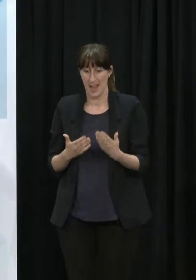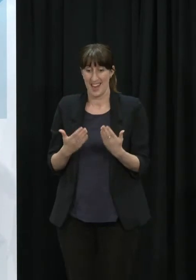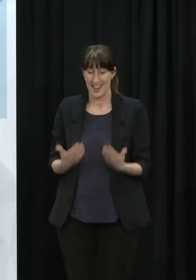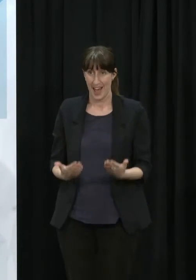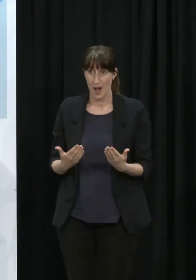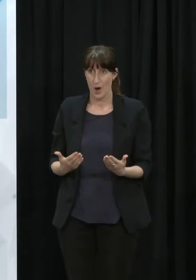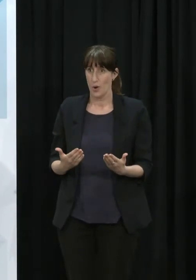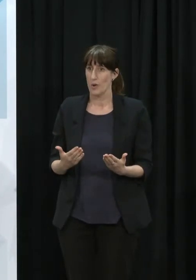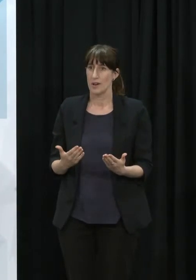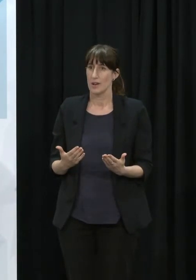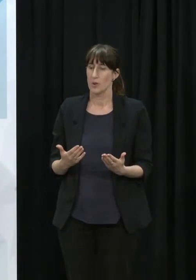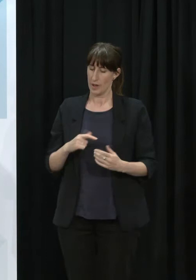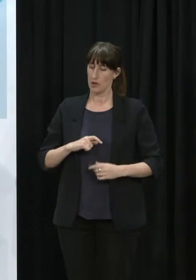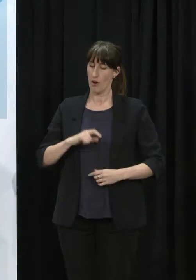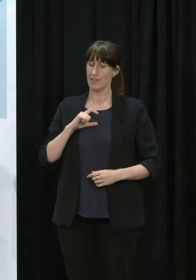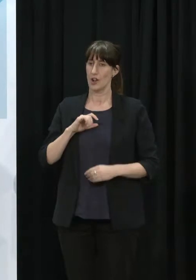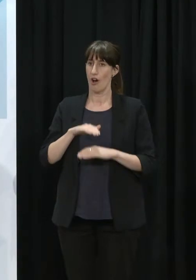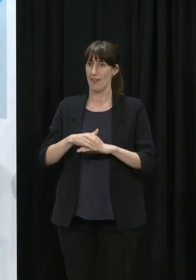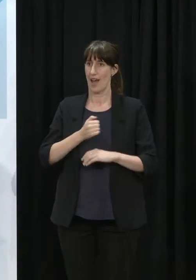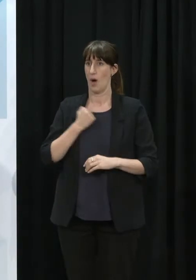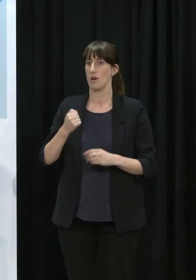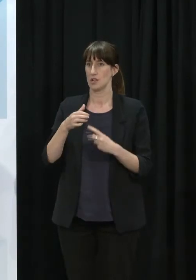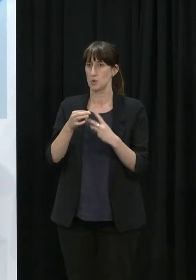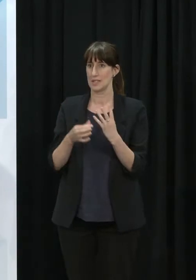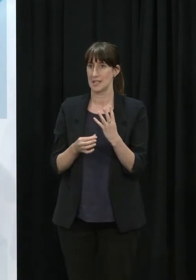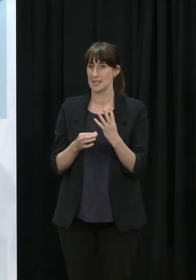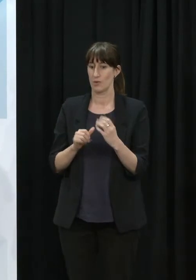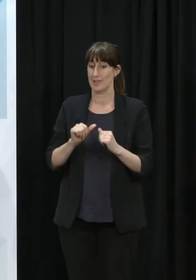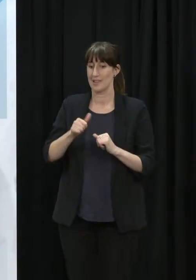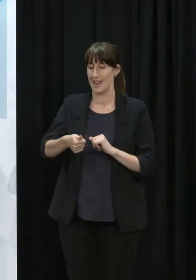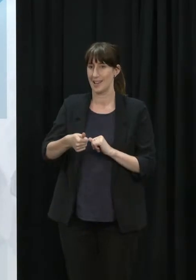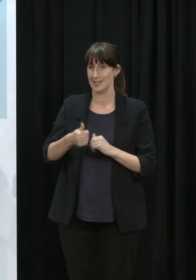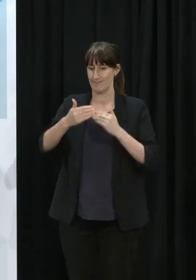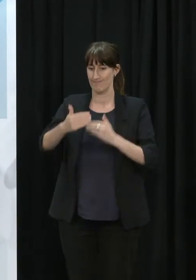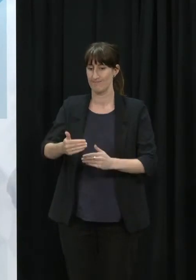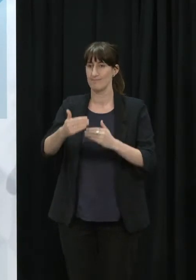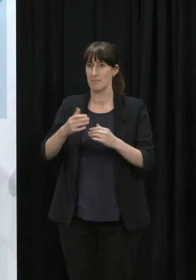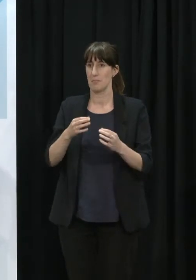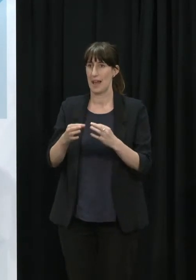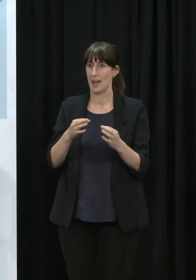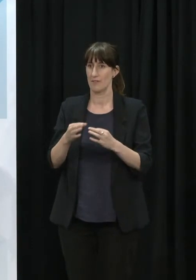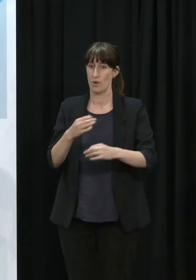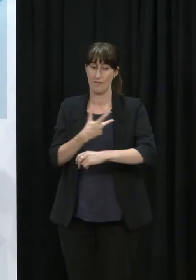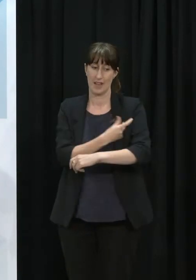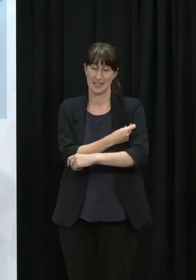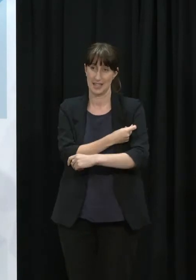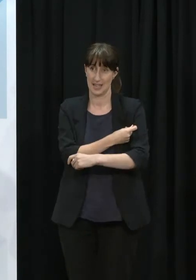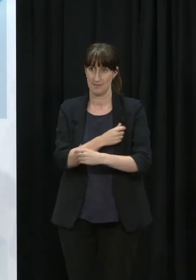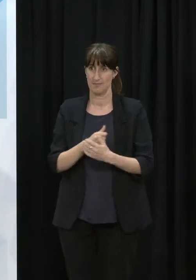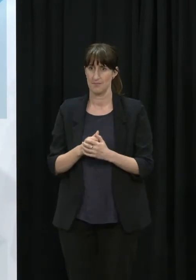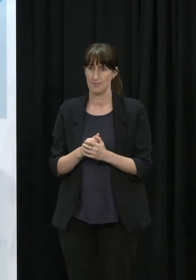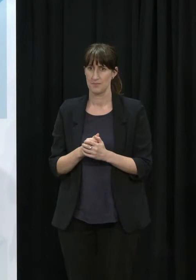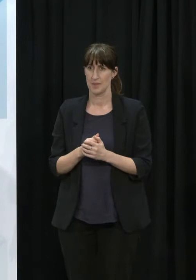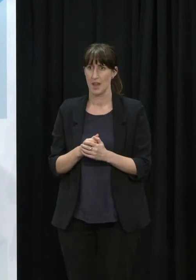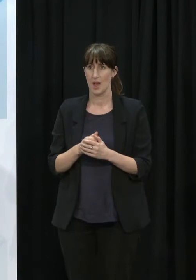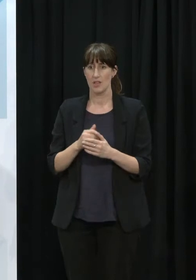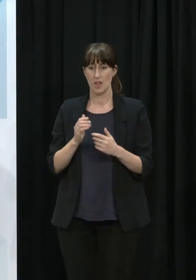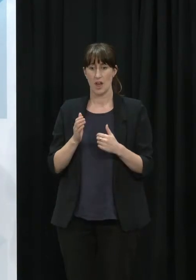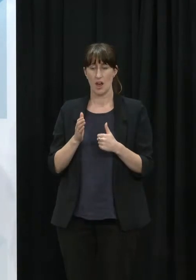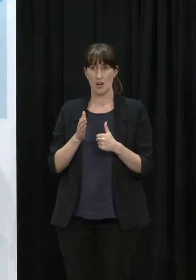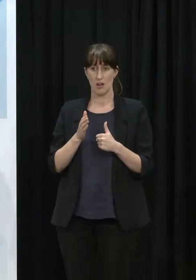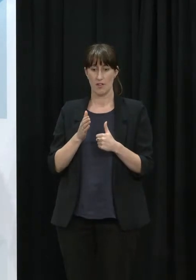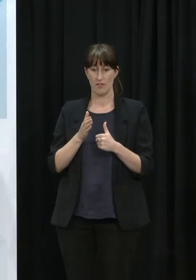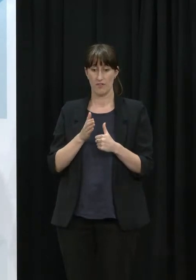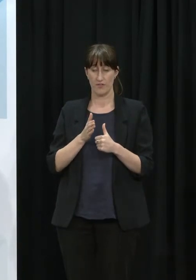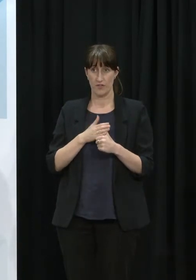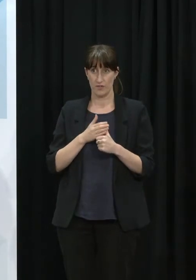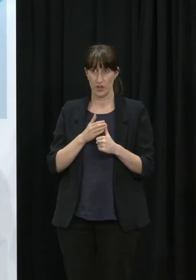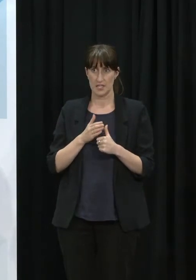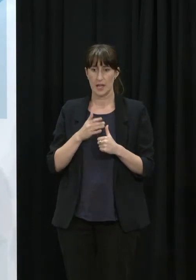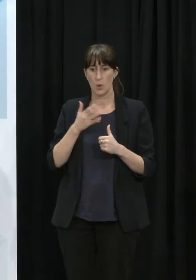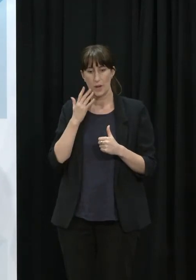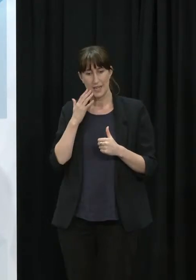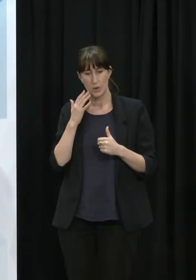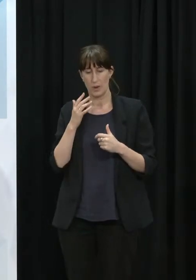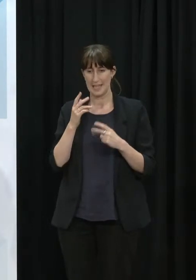tatou whakatau. "I mahia e